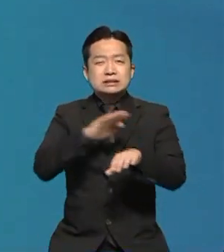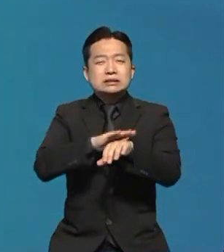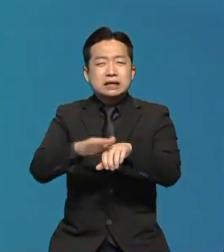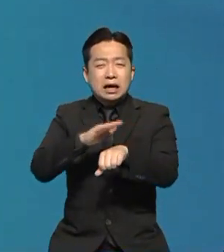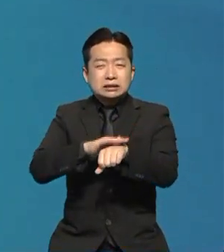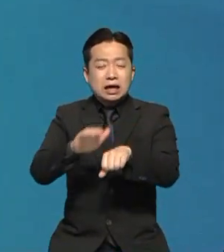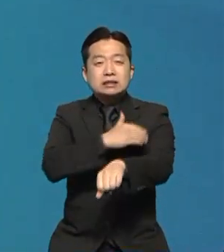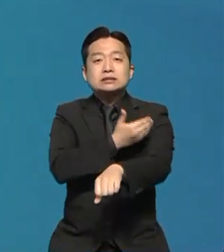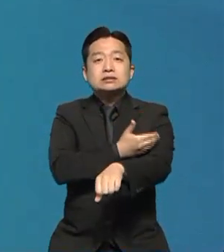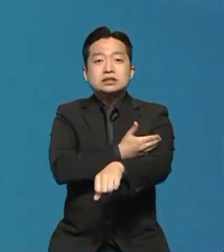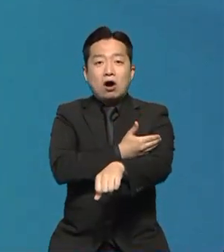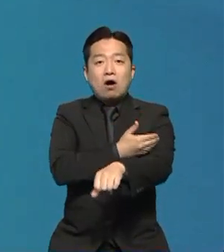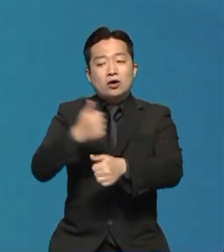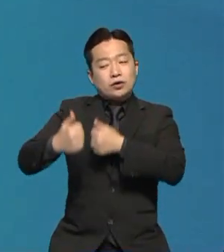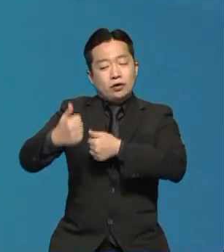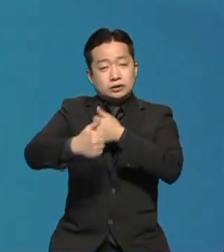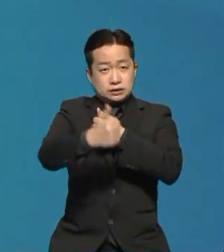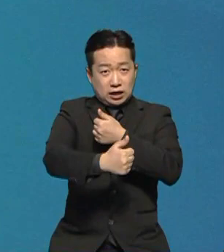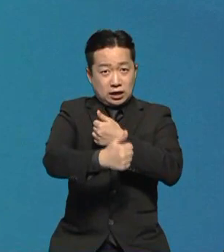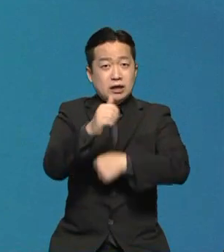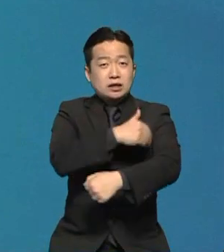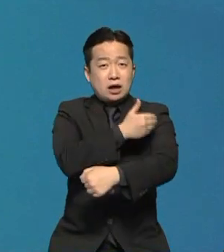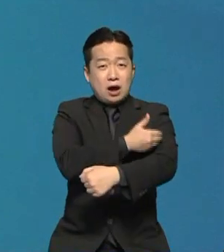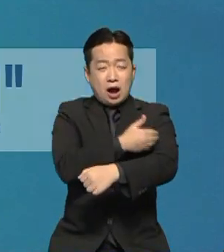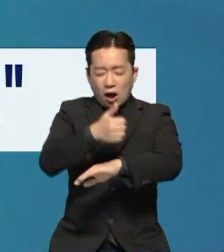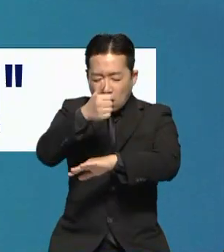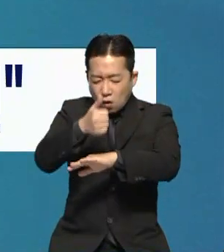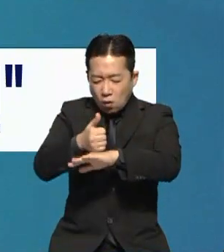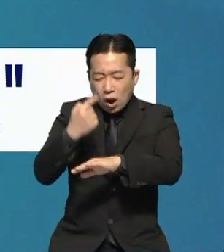포지티브 경쟁, 잘하기 경쟁, 실력 경쟁, 역량과 성과 경쟁이 아니고 네거티브